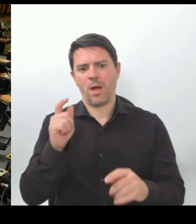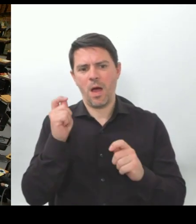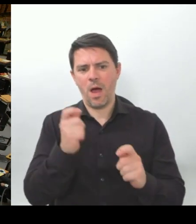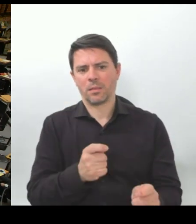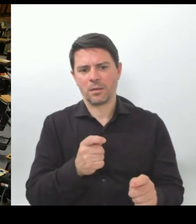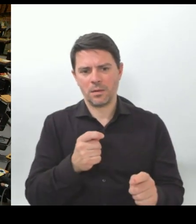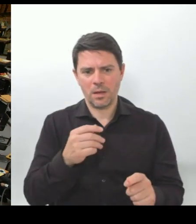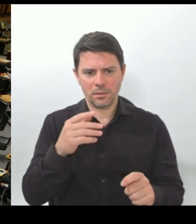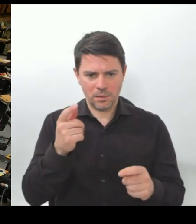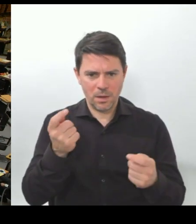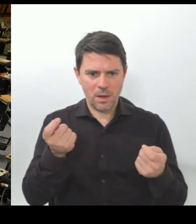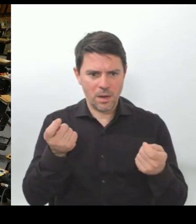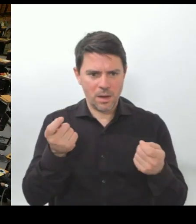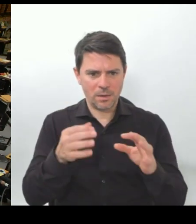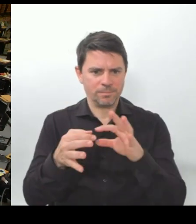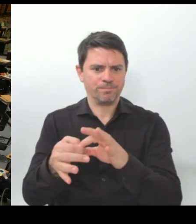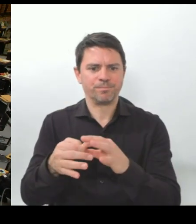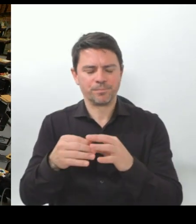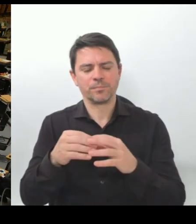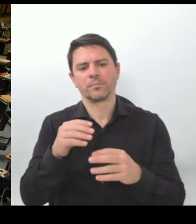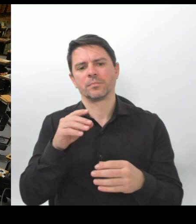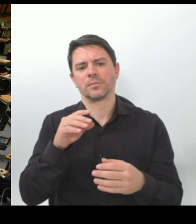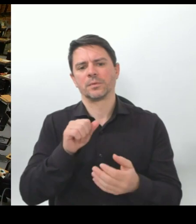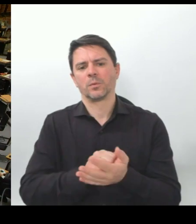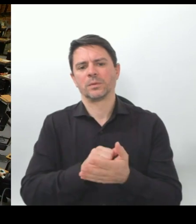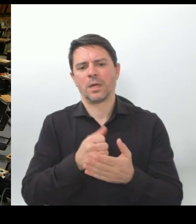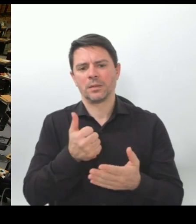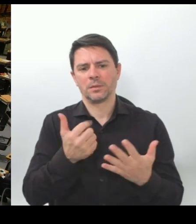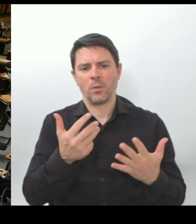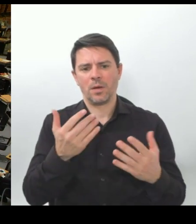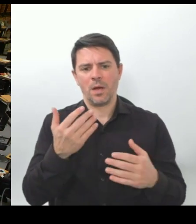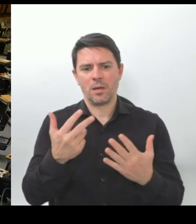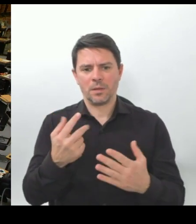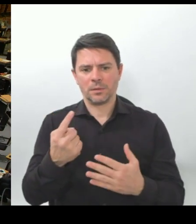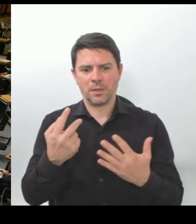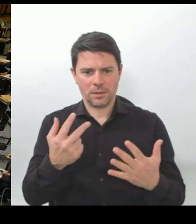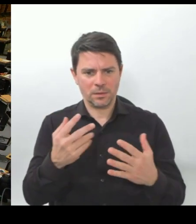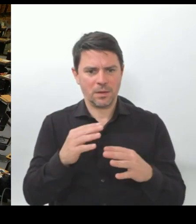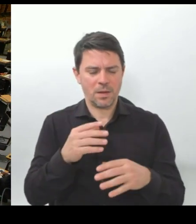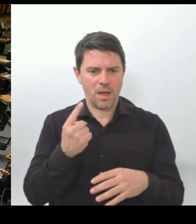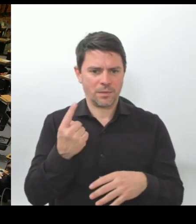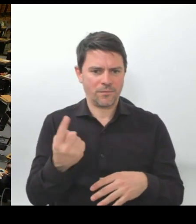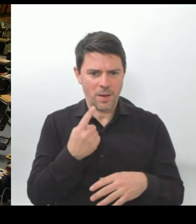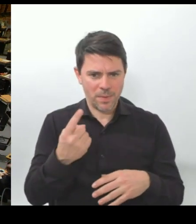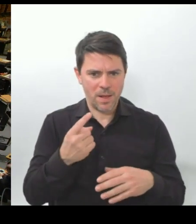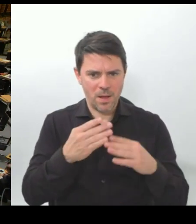Widerspruch dazu höre nicht, dann verfahren. Wir so Tagesordnungspunkt 56 Priorität der Fraktion der CDU